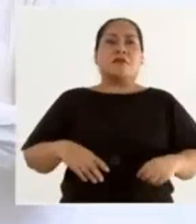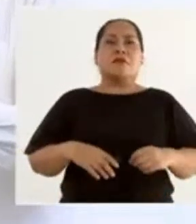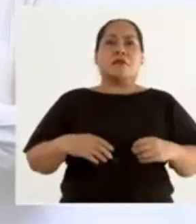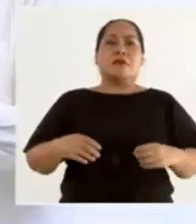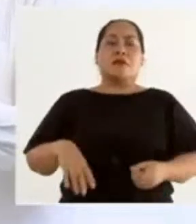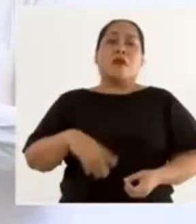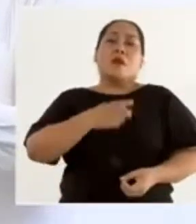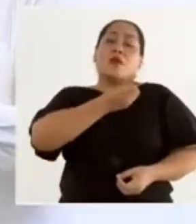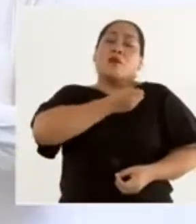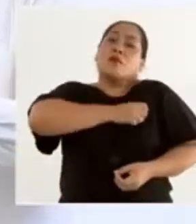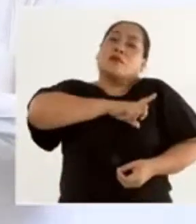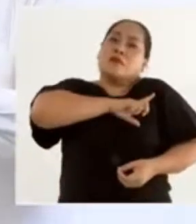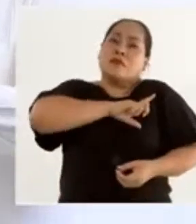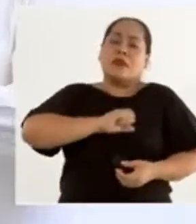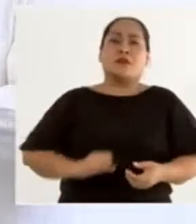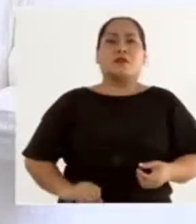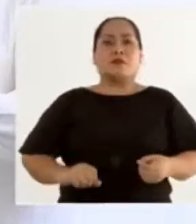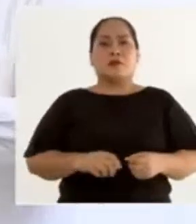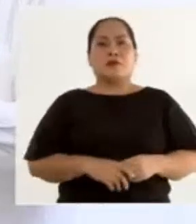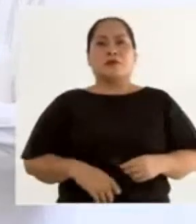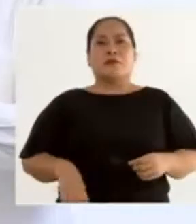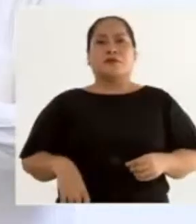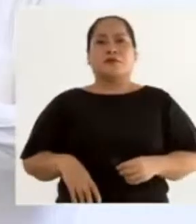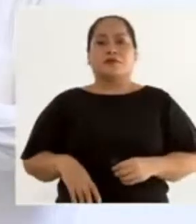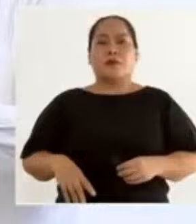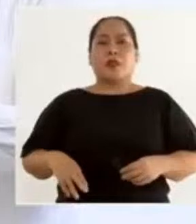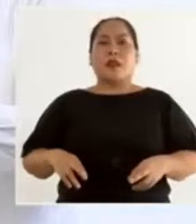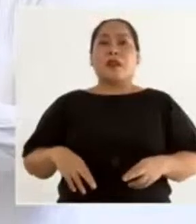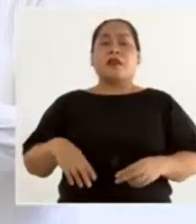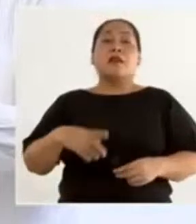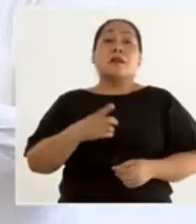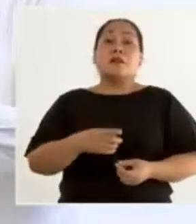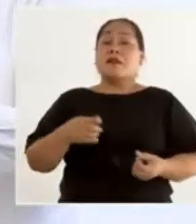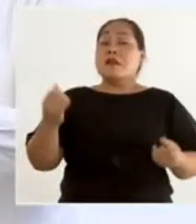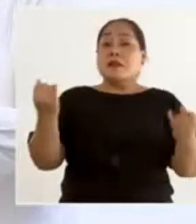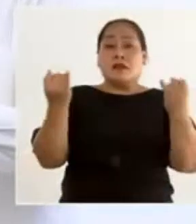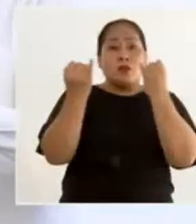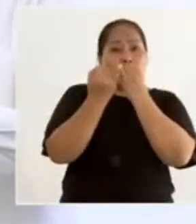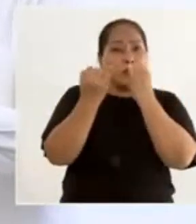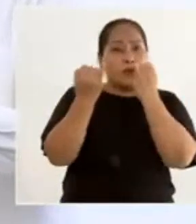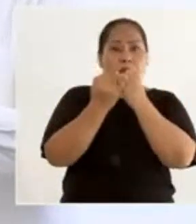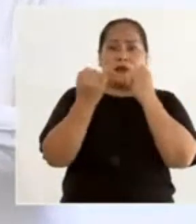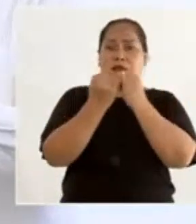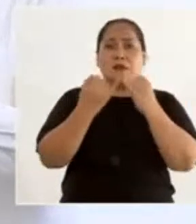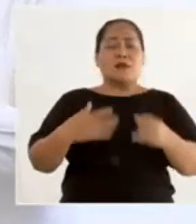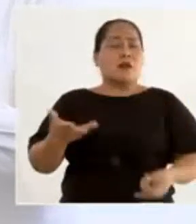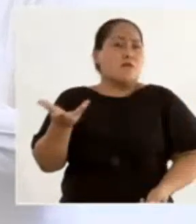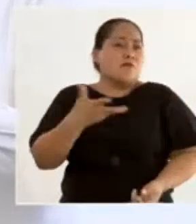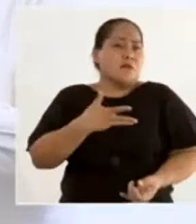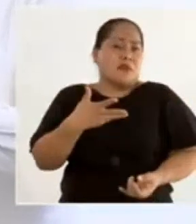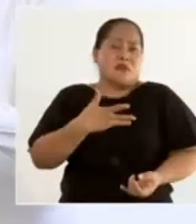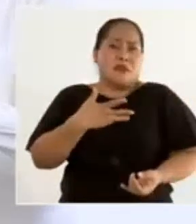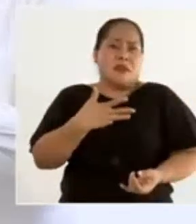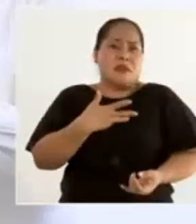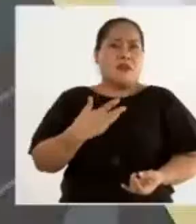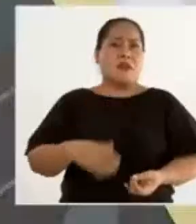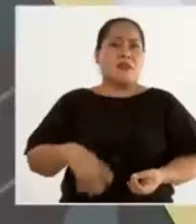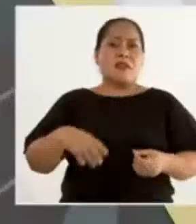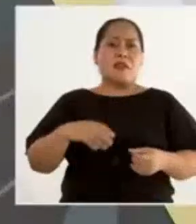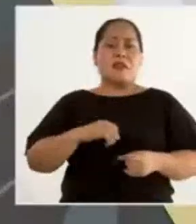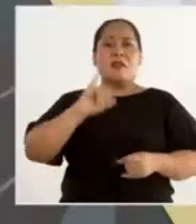renal crónica, recibirá la atención médica que requiere y la de todos nosotros será fomentar